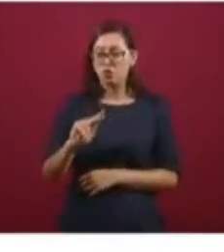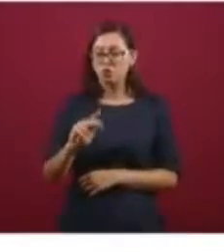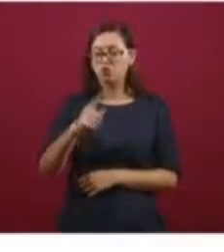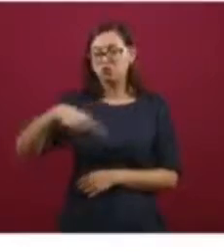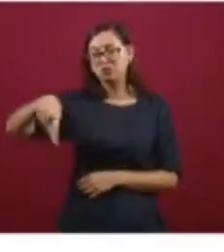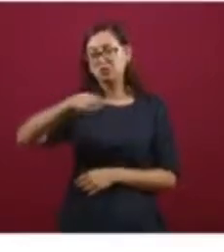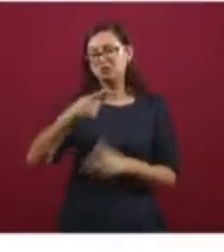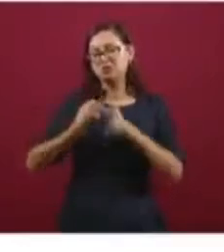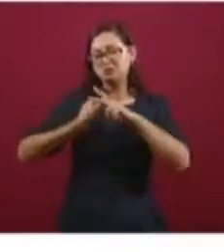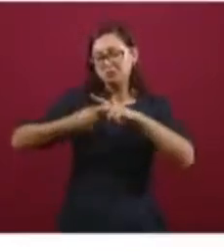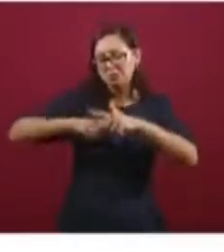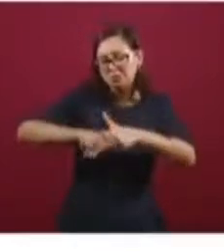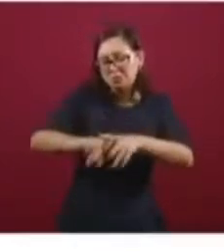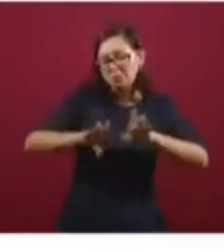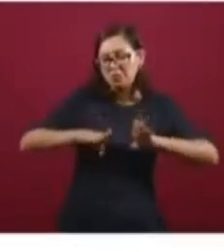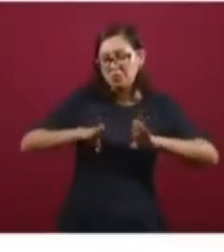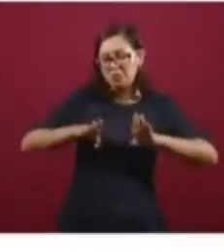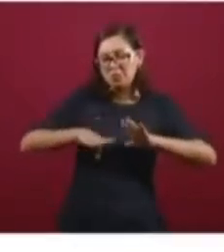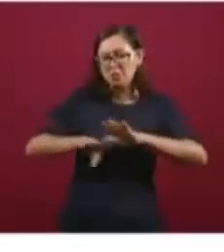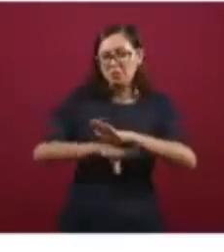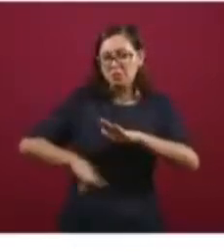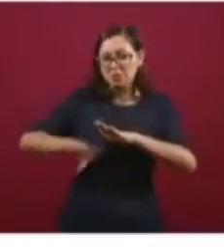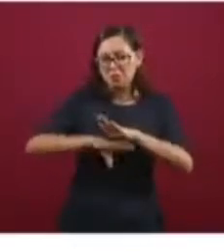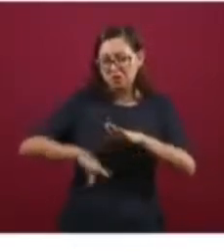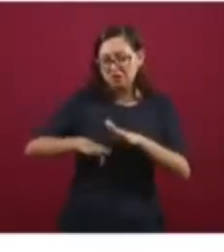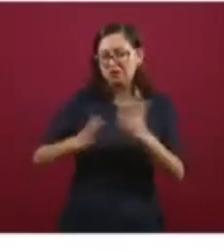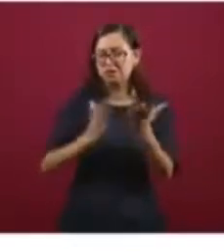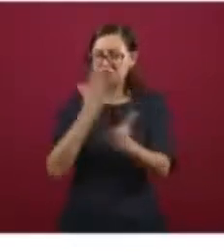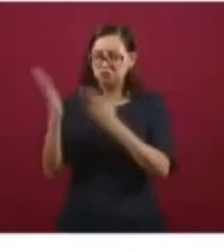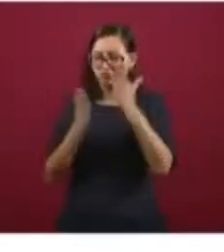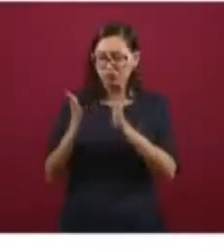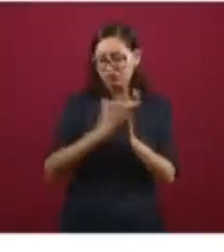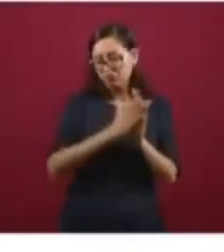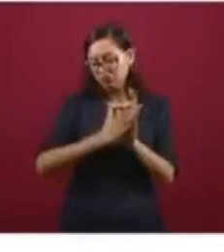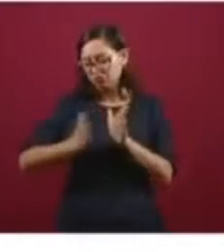de la Policía Militar, para que después de seis meses egresen como sargentos segundos